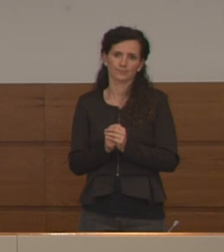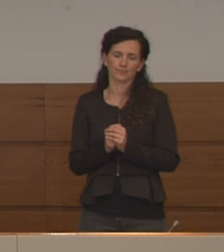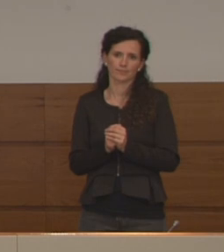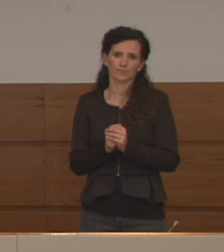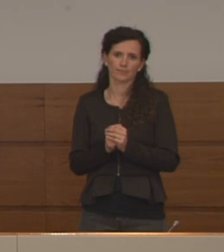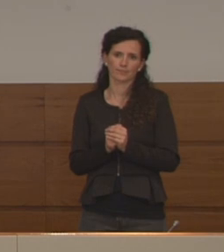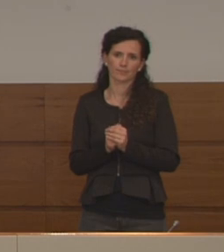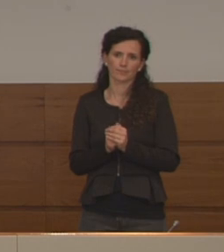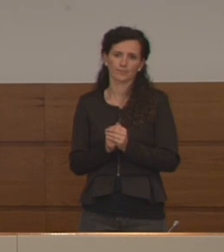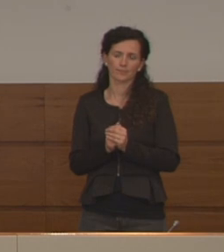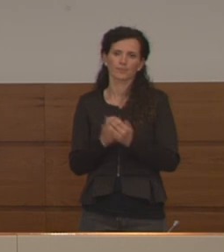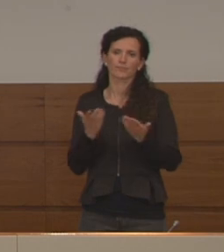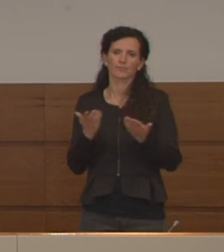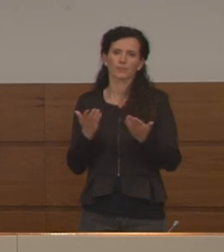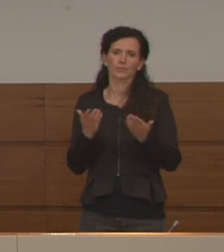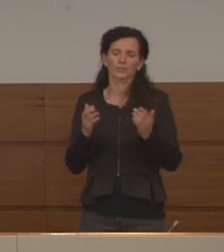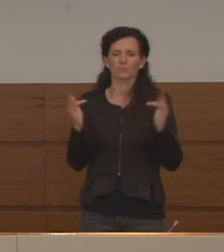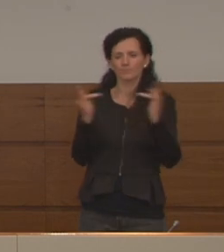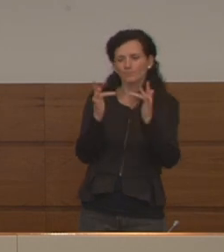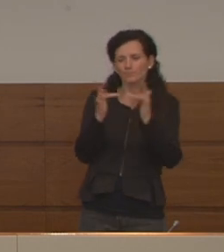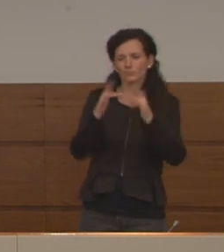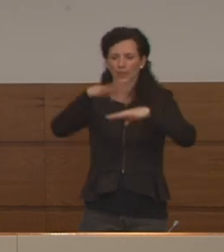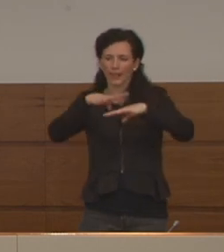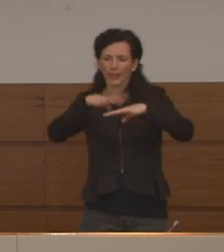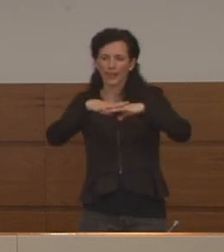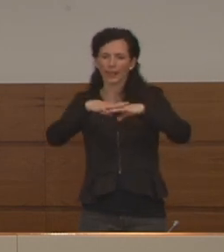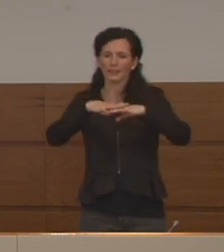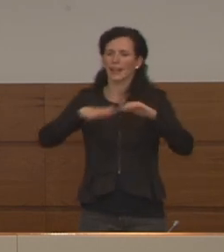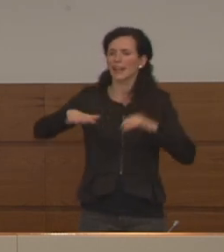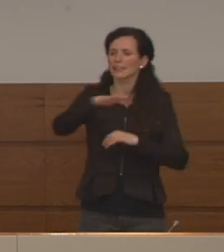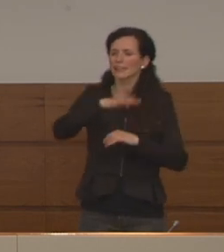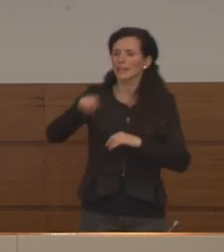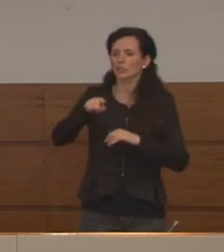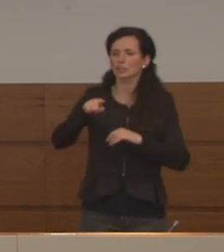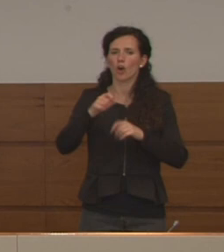rete territoriale della medicina generale è fondamentale.